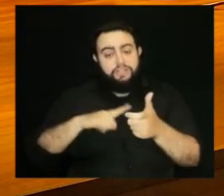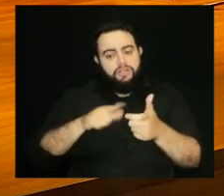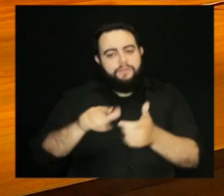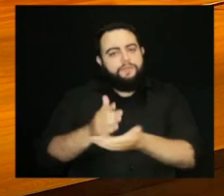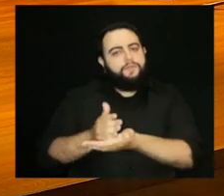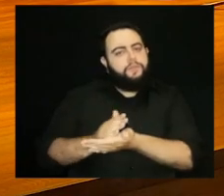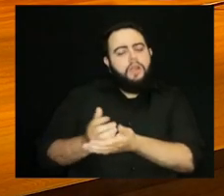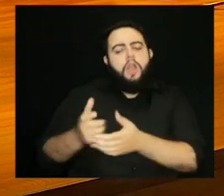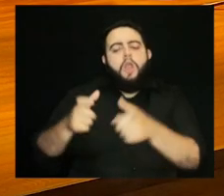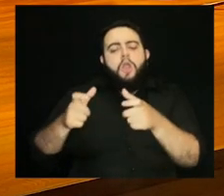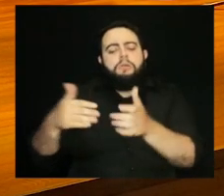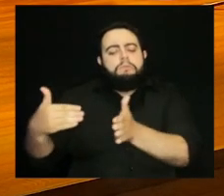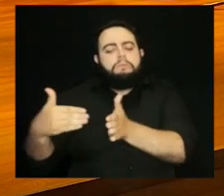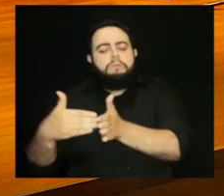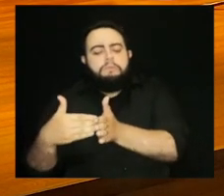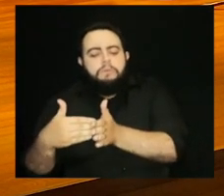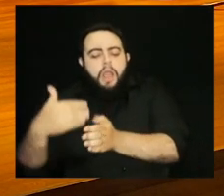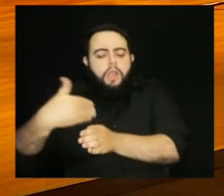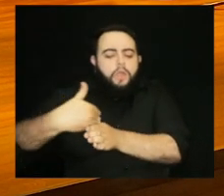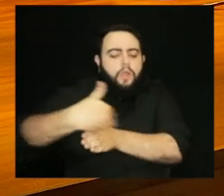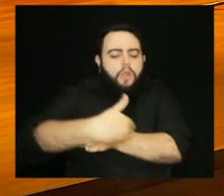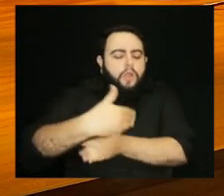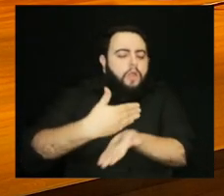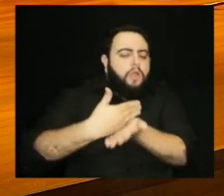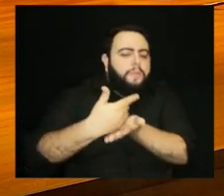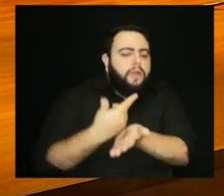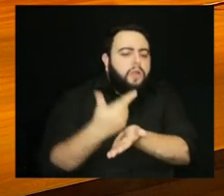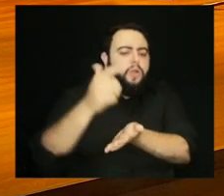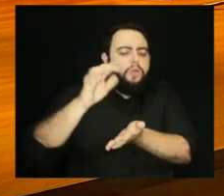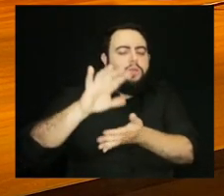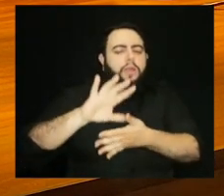terminava o Rio Grande do Sul, onde é que começava a américa hispânica (não existia Uruguai ainda)